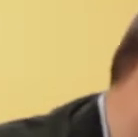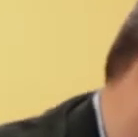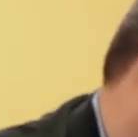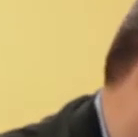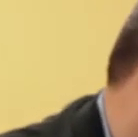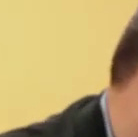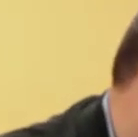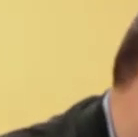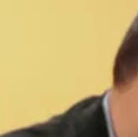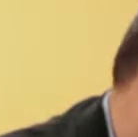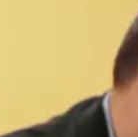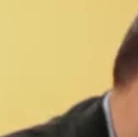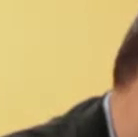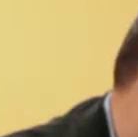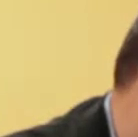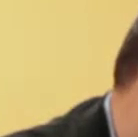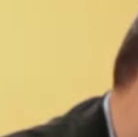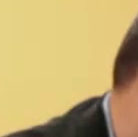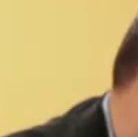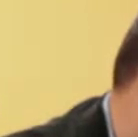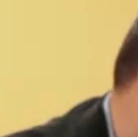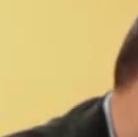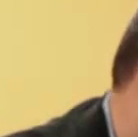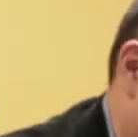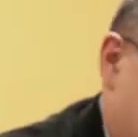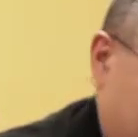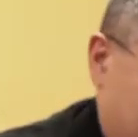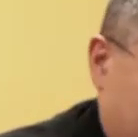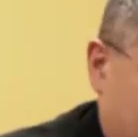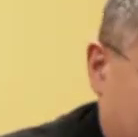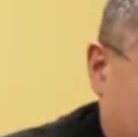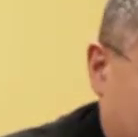que tenga interés pueda situar en el contexto todo lo que nos ha pasado y también a todos vosotros